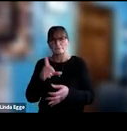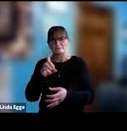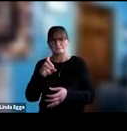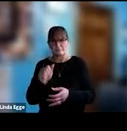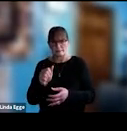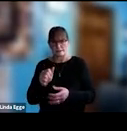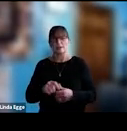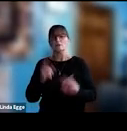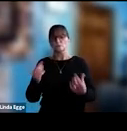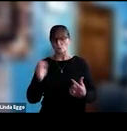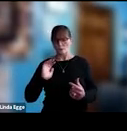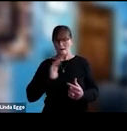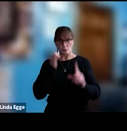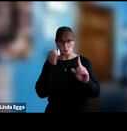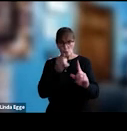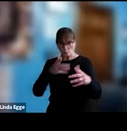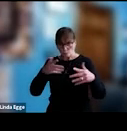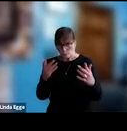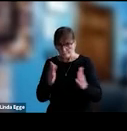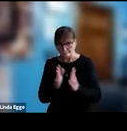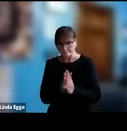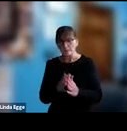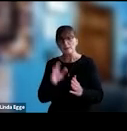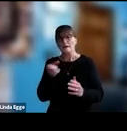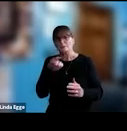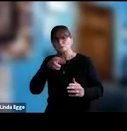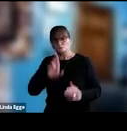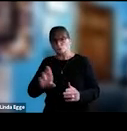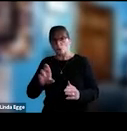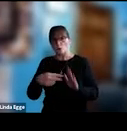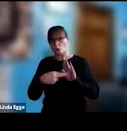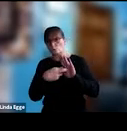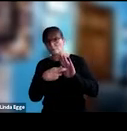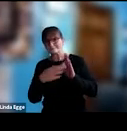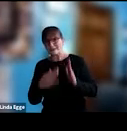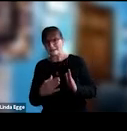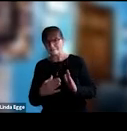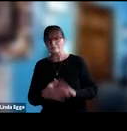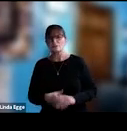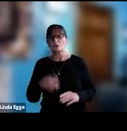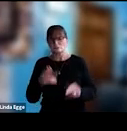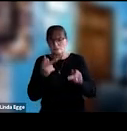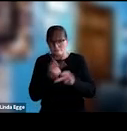Así que nuestro objetivo como representantes de SOAR es averiguar cómo podemos hacer